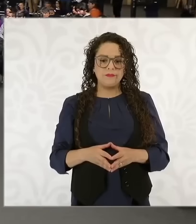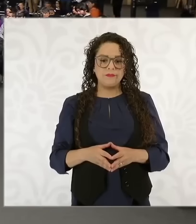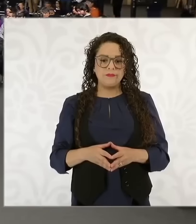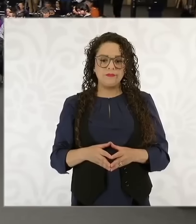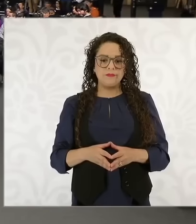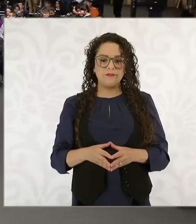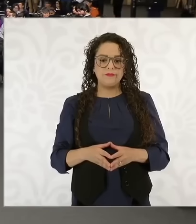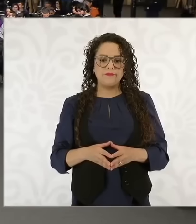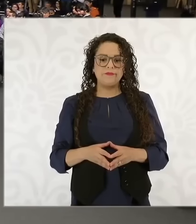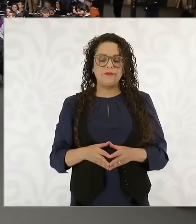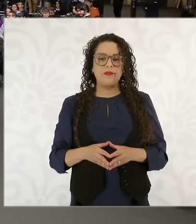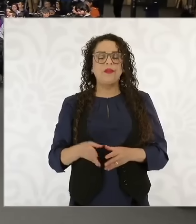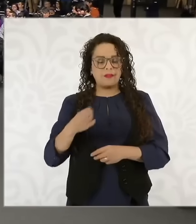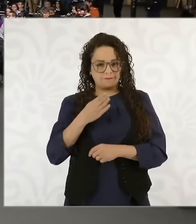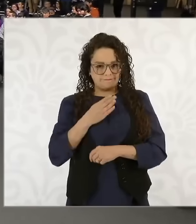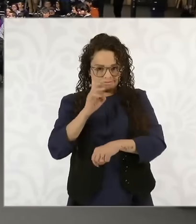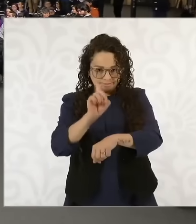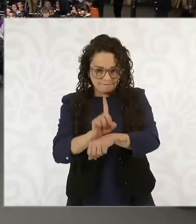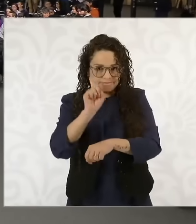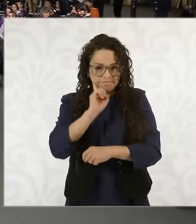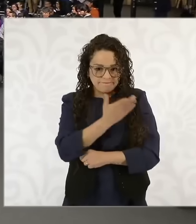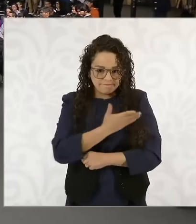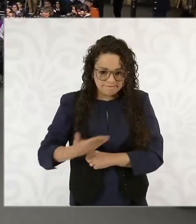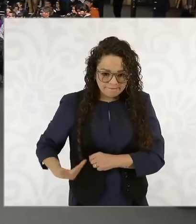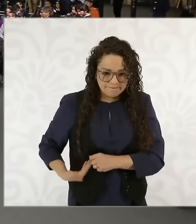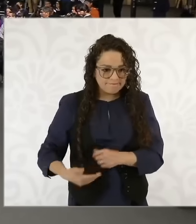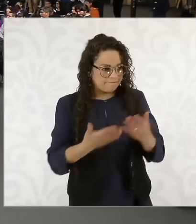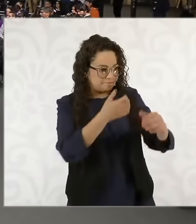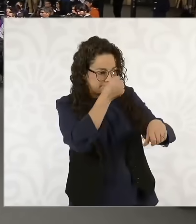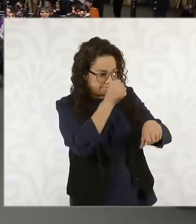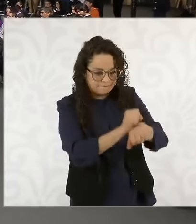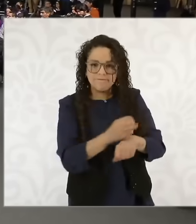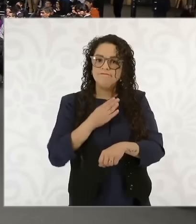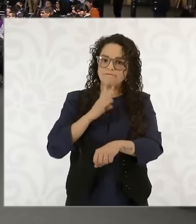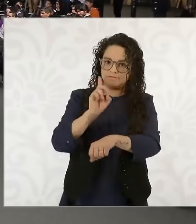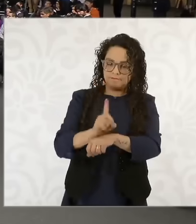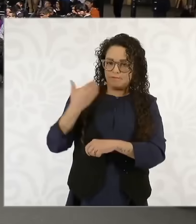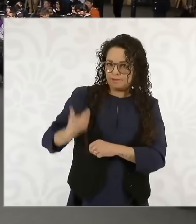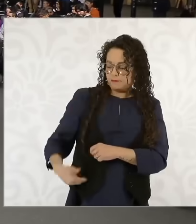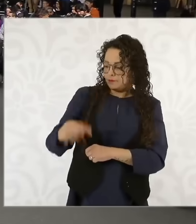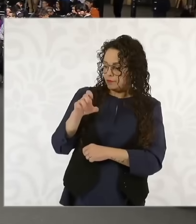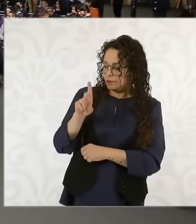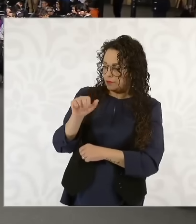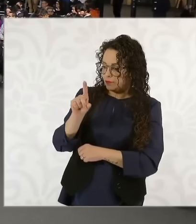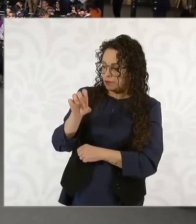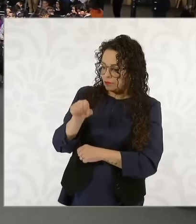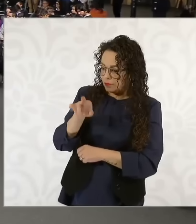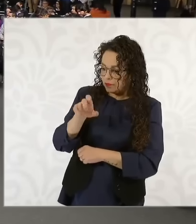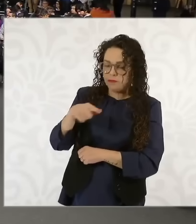Buenos días, presidenta. Buenos días, secretaria. Eduardo Esquivel Ancona, domo de cristal.